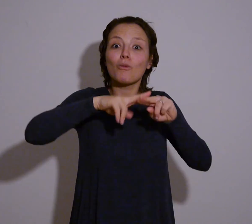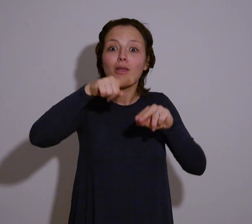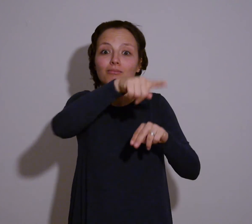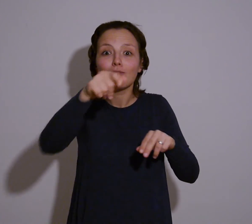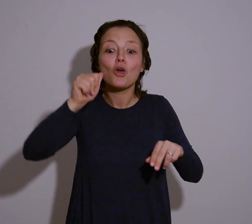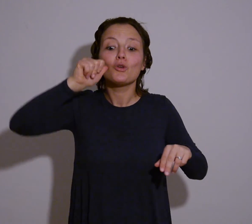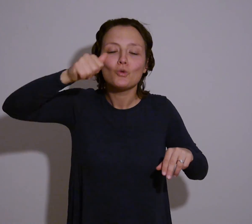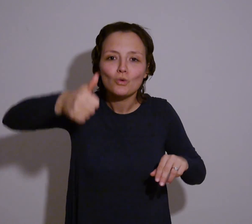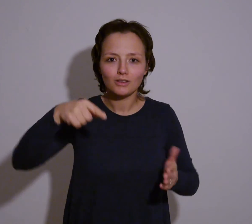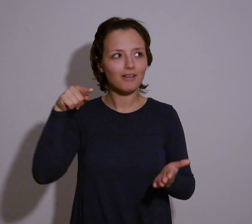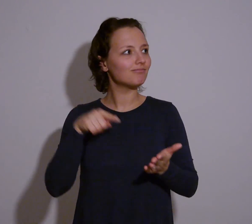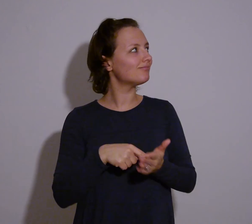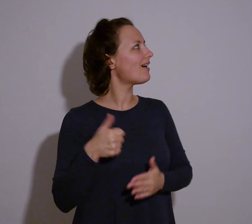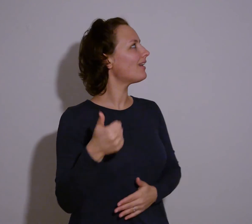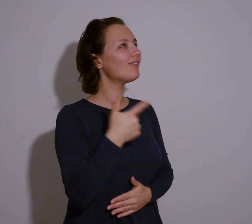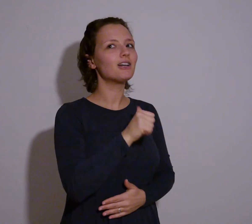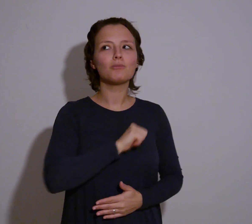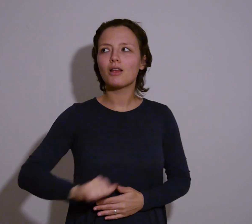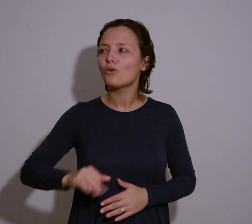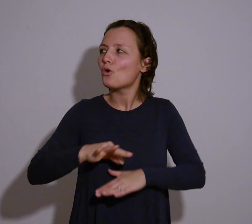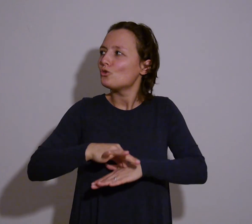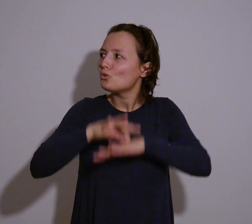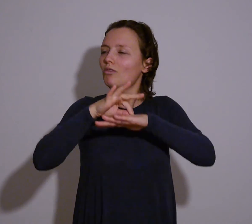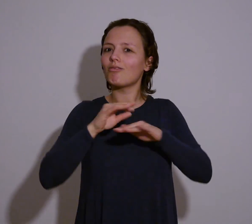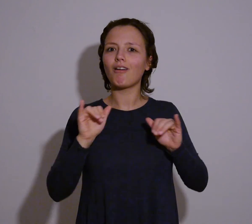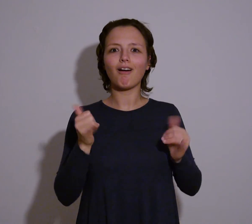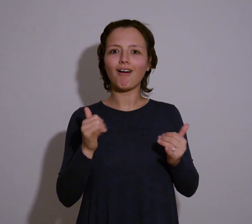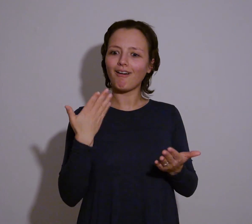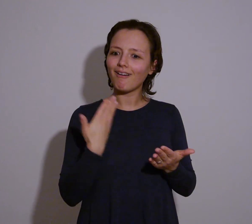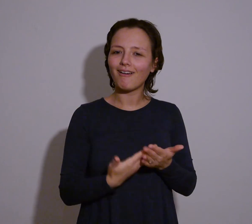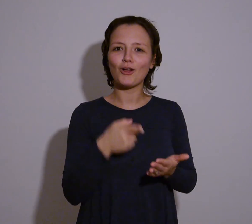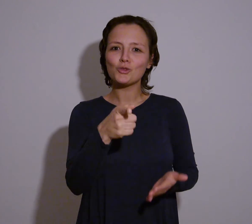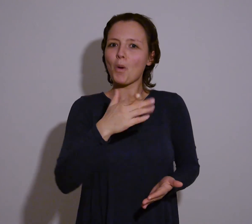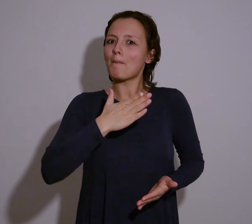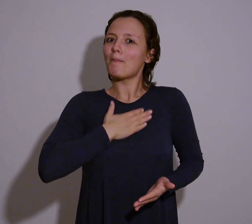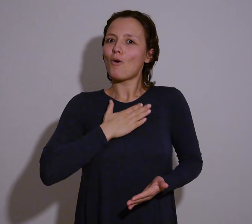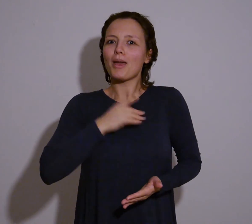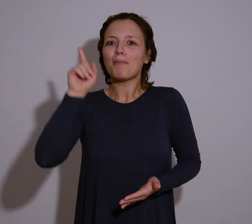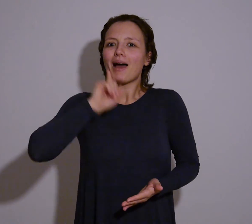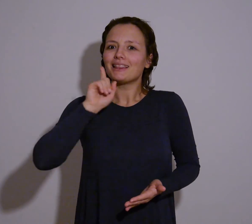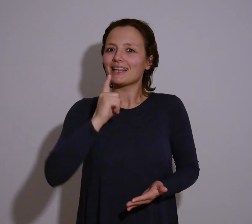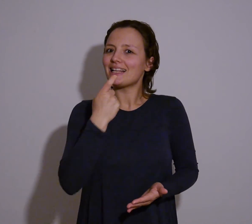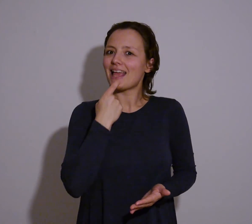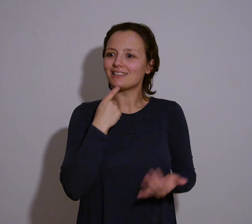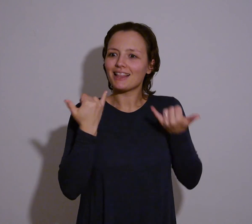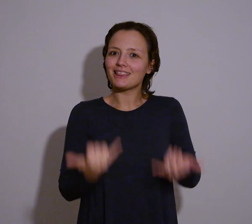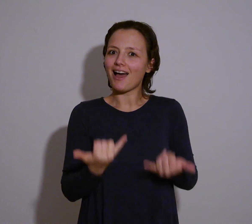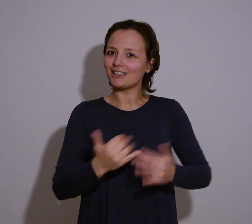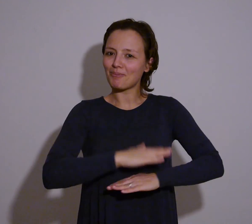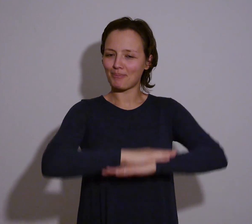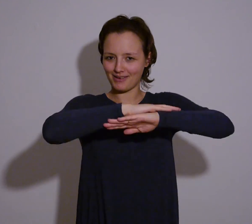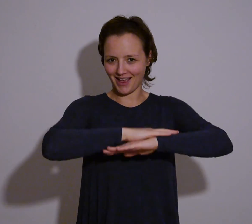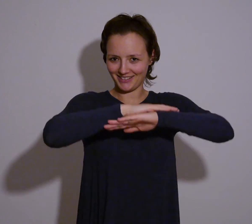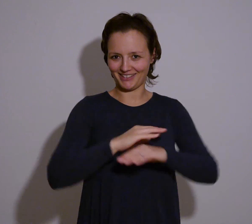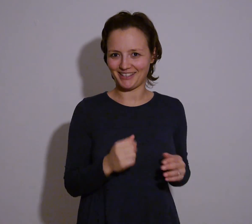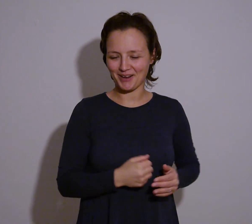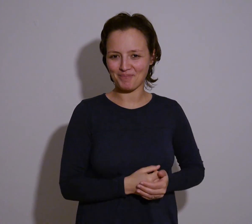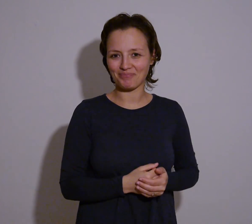da bomo naslednji dan se zavedali, da praznujemo dan maternega jezika.